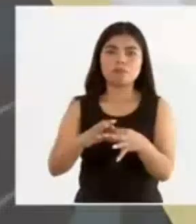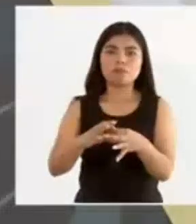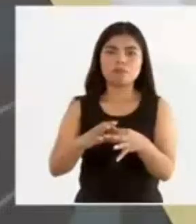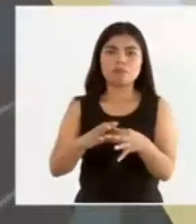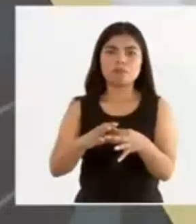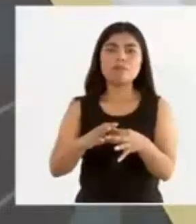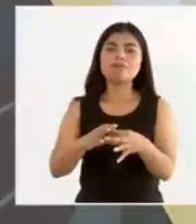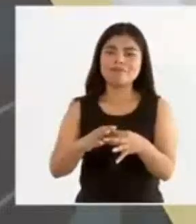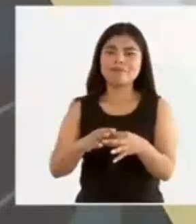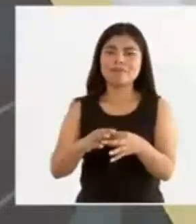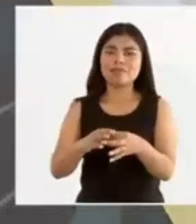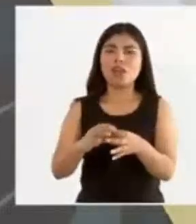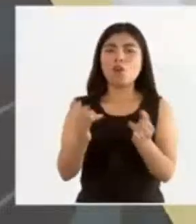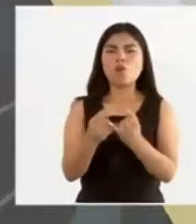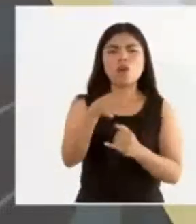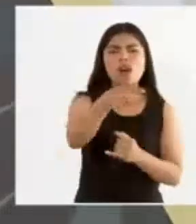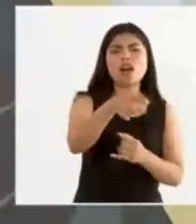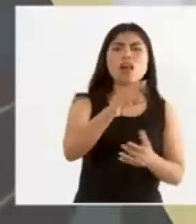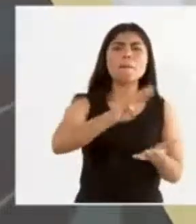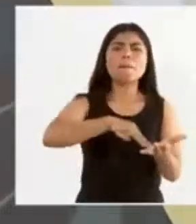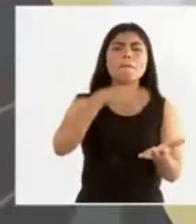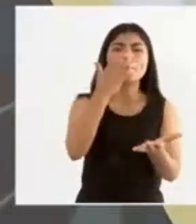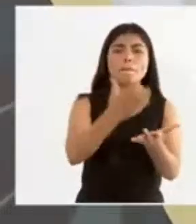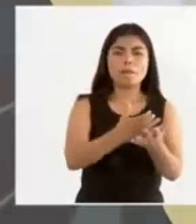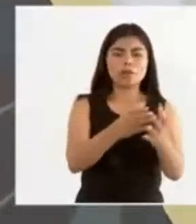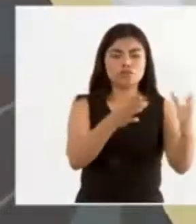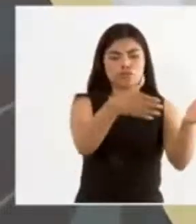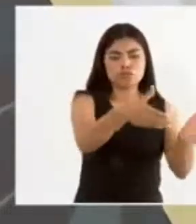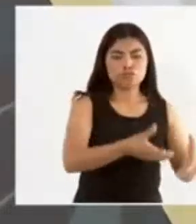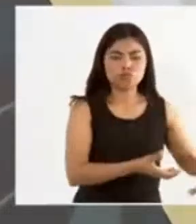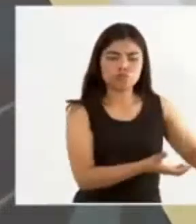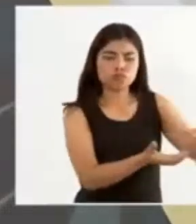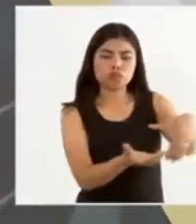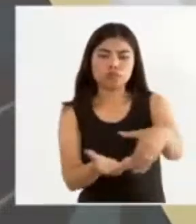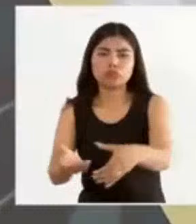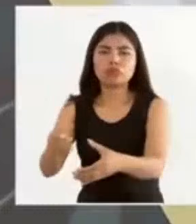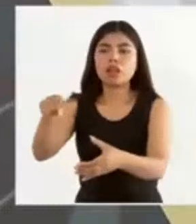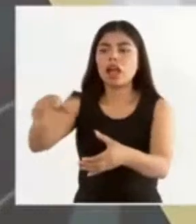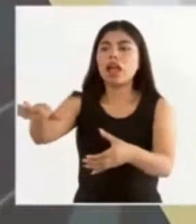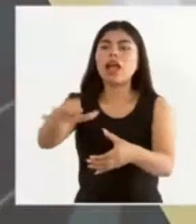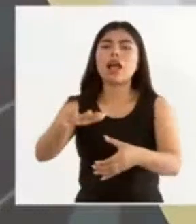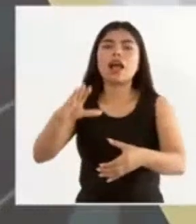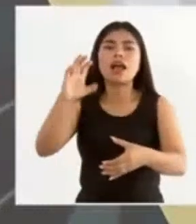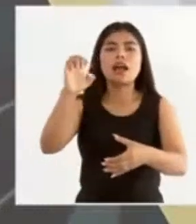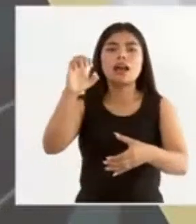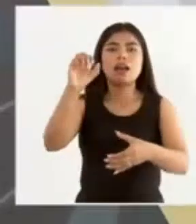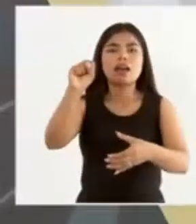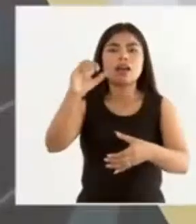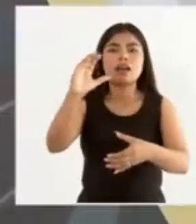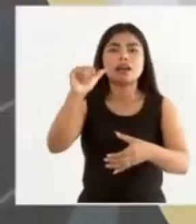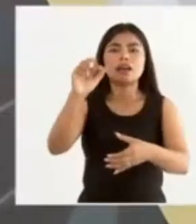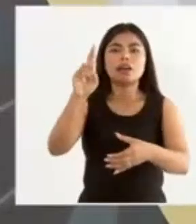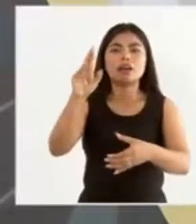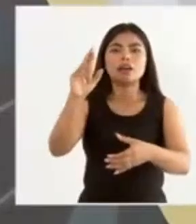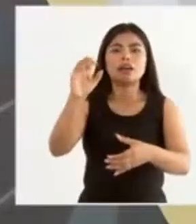que es una parte que desde hace mucho tiempo no estaba conectada. Estamos haciendo esa carretera.